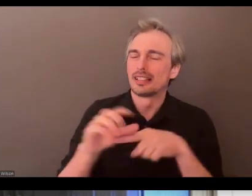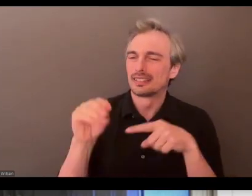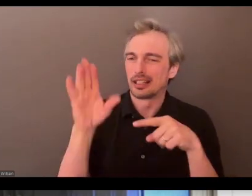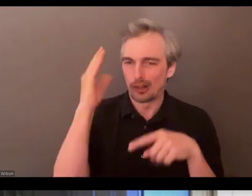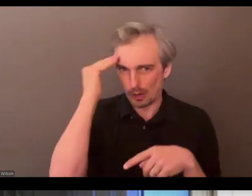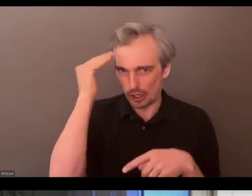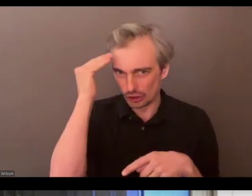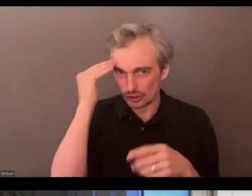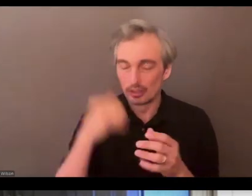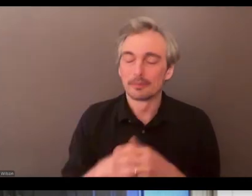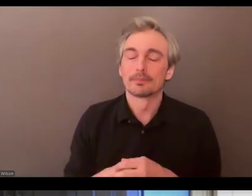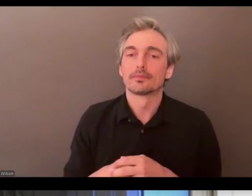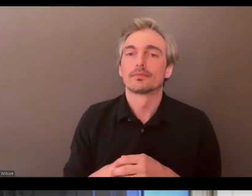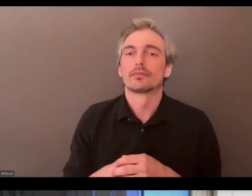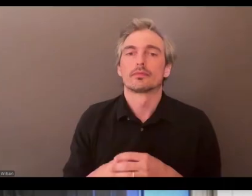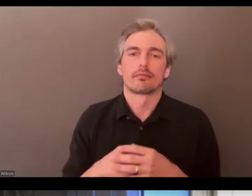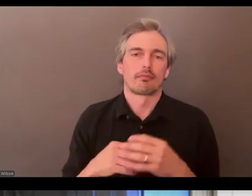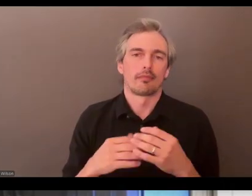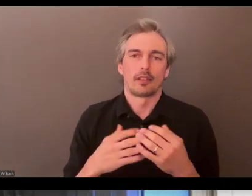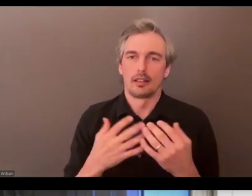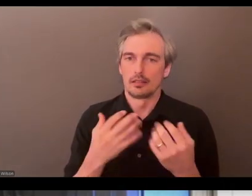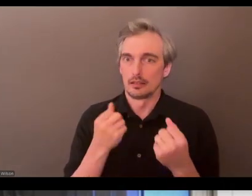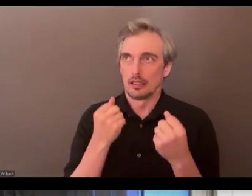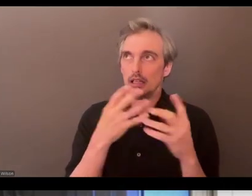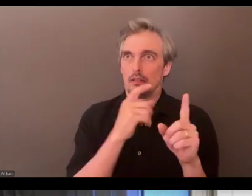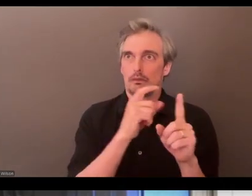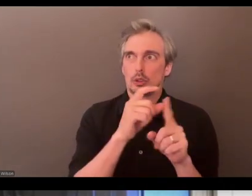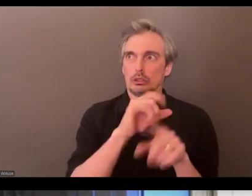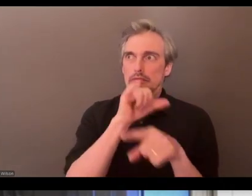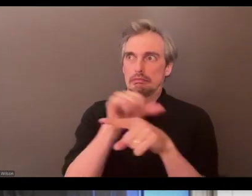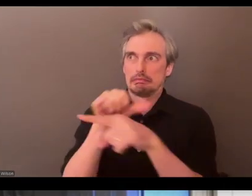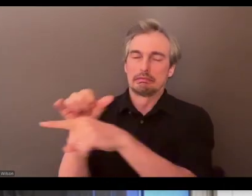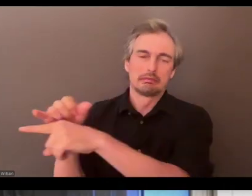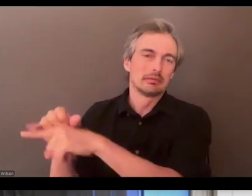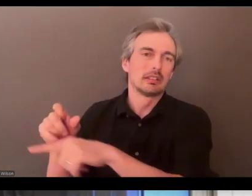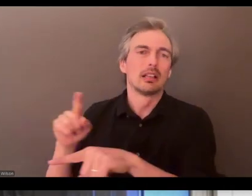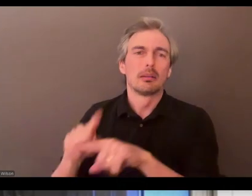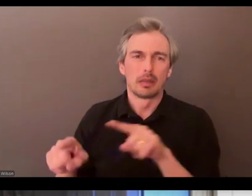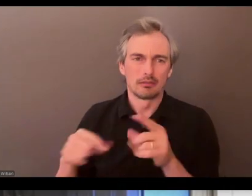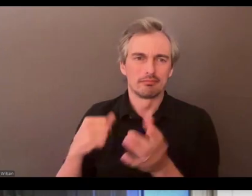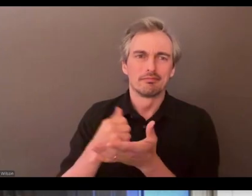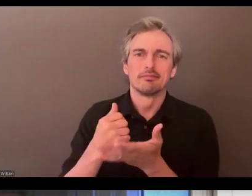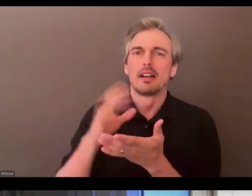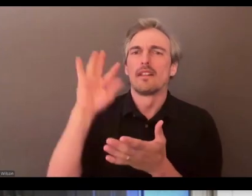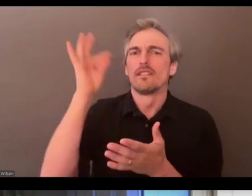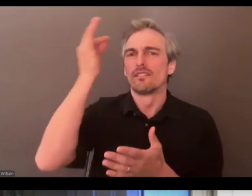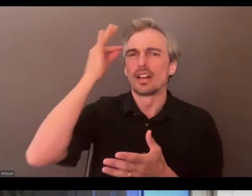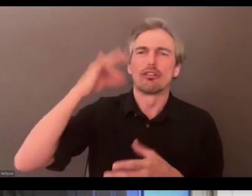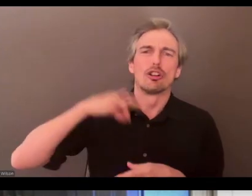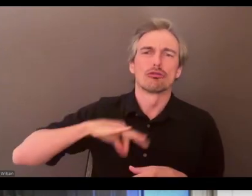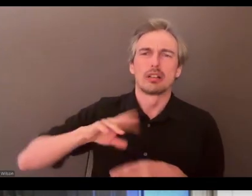長いタイトルですが、基本的には、私は Navy Federal Credit Unionでトレ ーニングと意識向上をリ ードしている契約社員です。